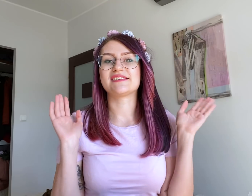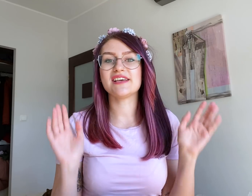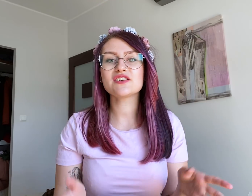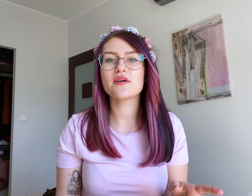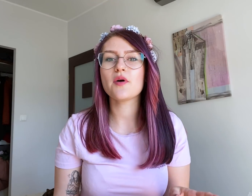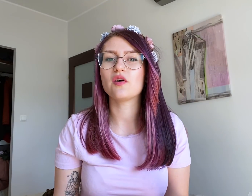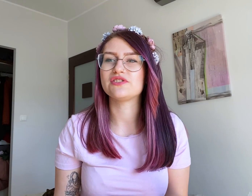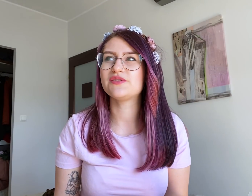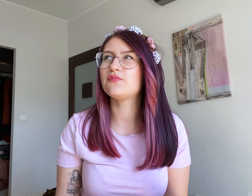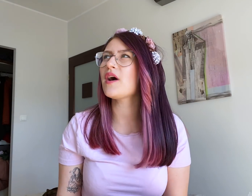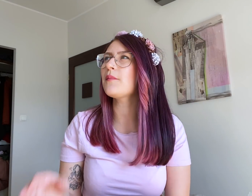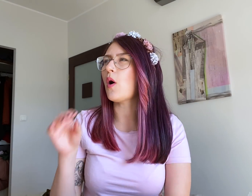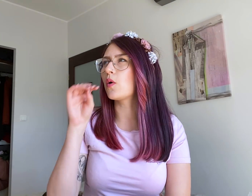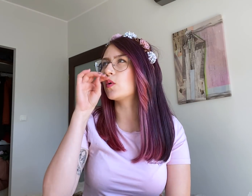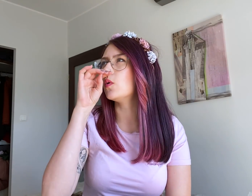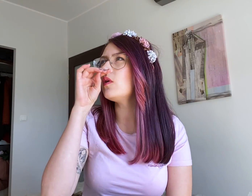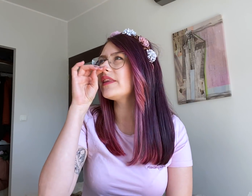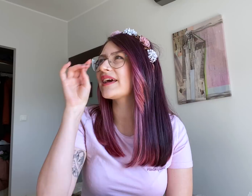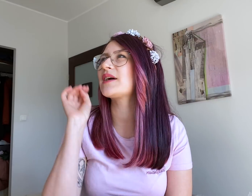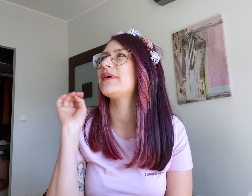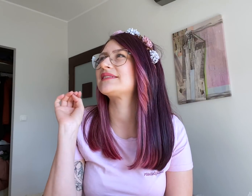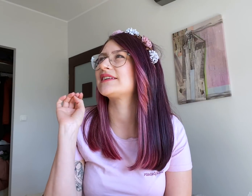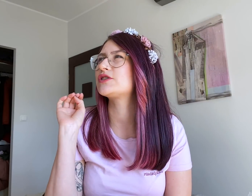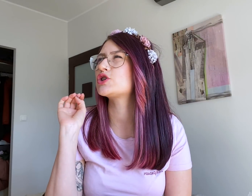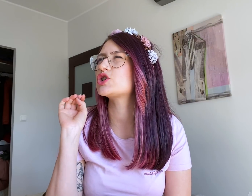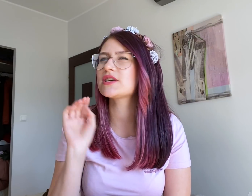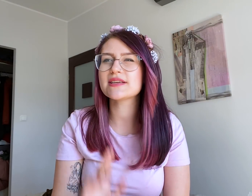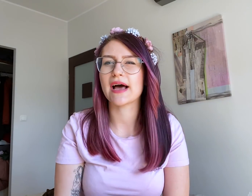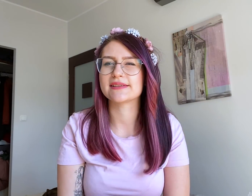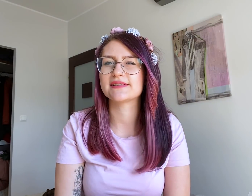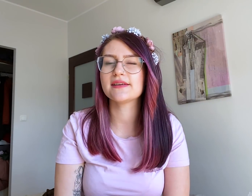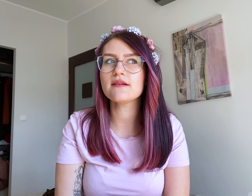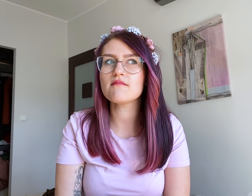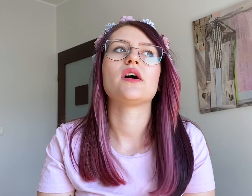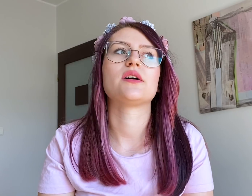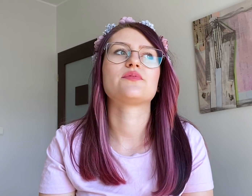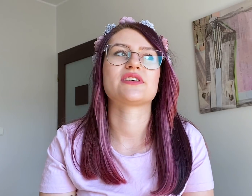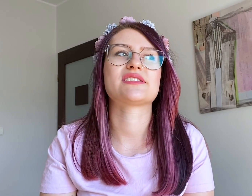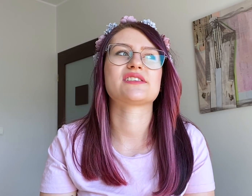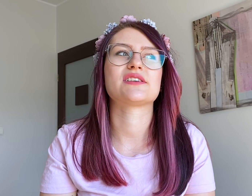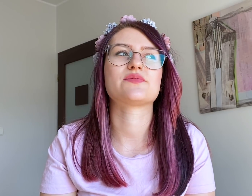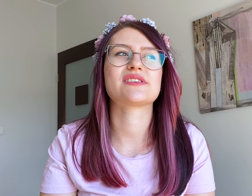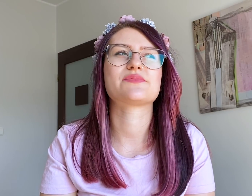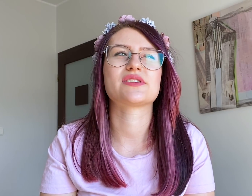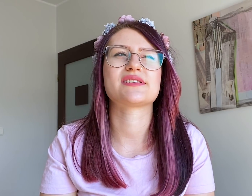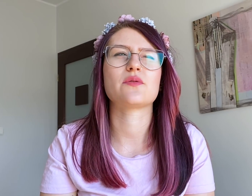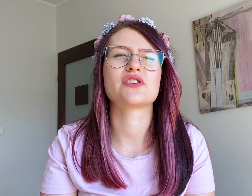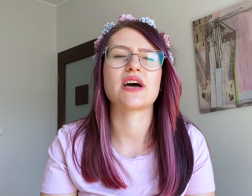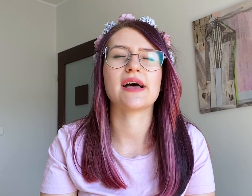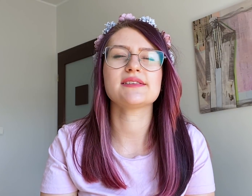Zaczęłam chodzić... [byłam ogólnie chyba ze trzy razy przez cały czas]